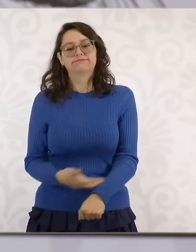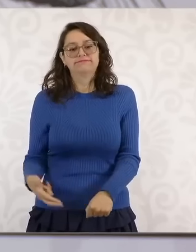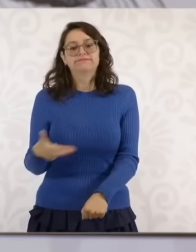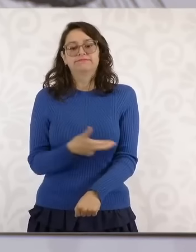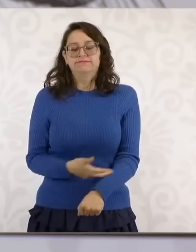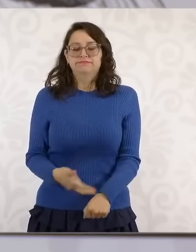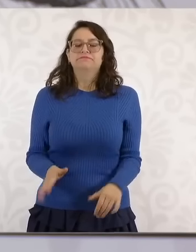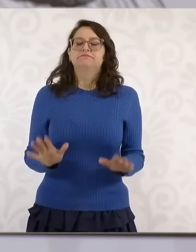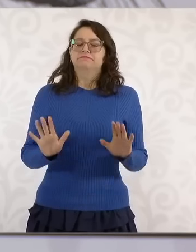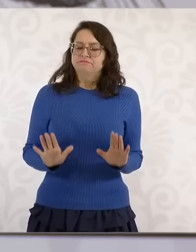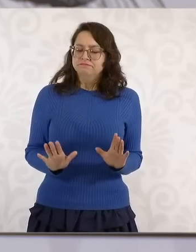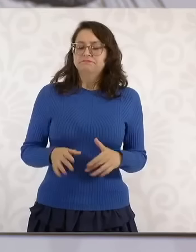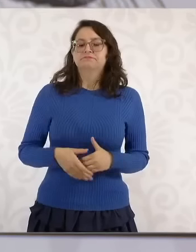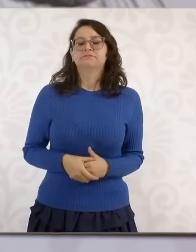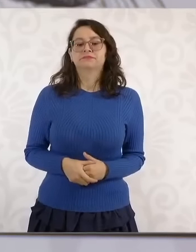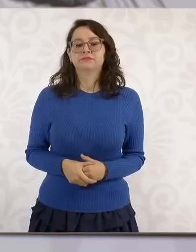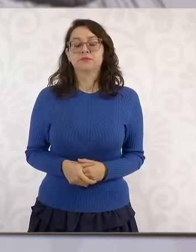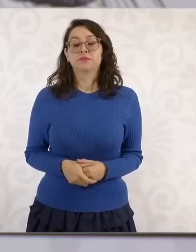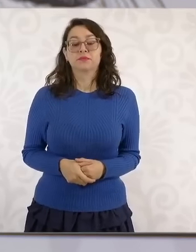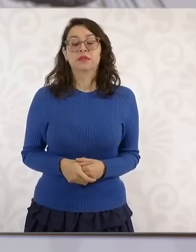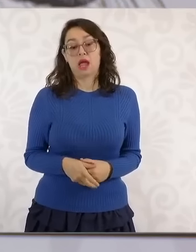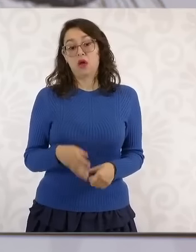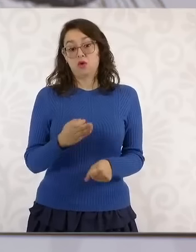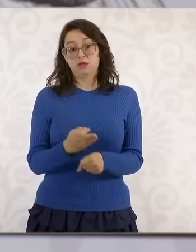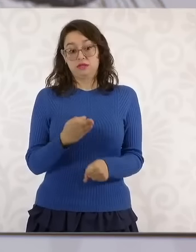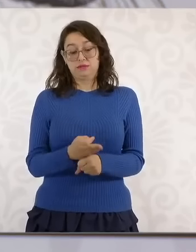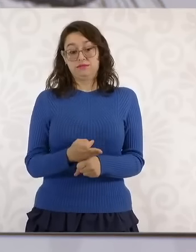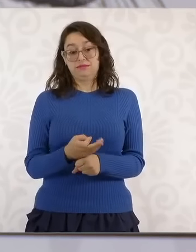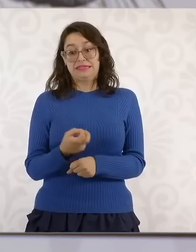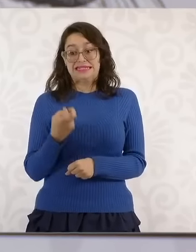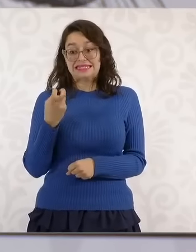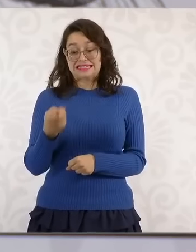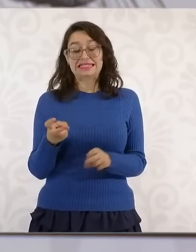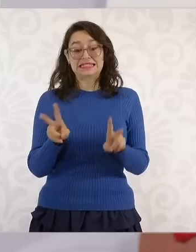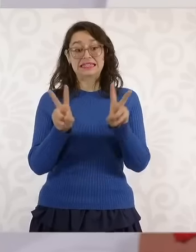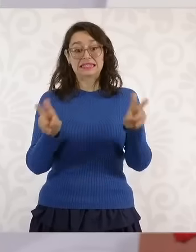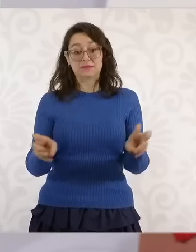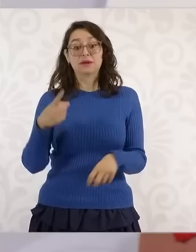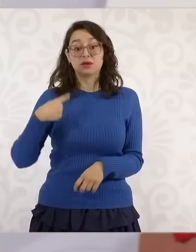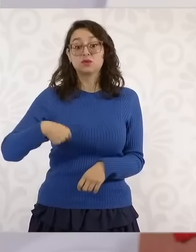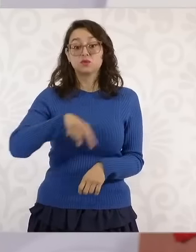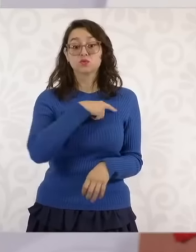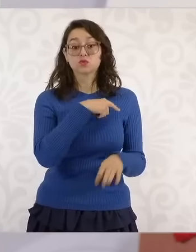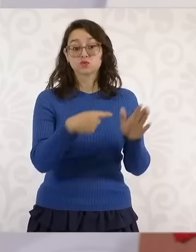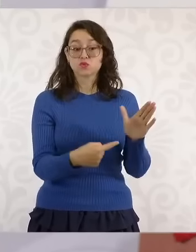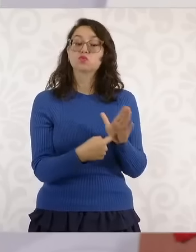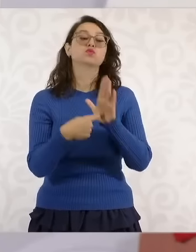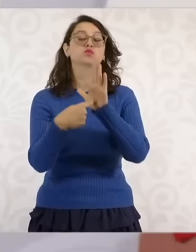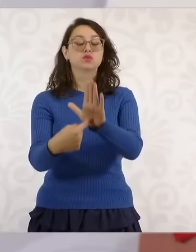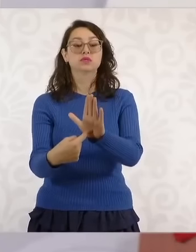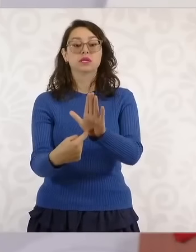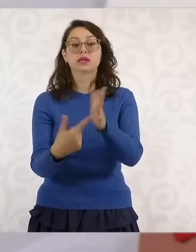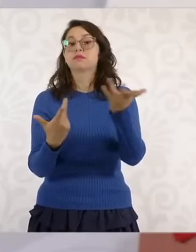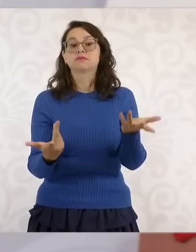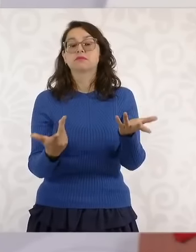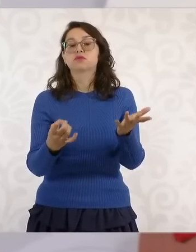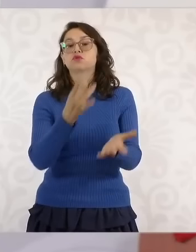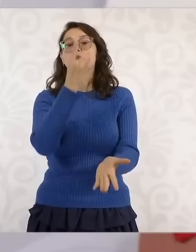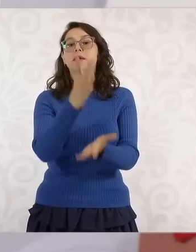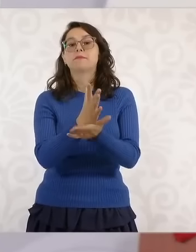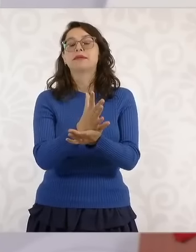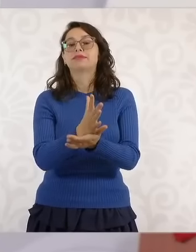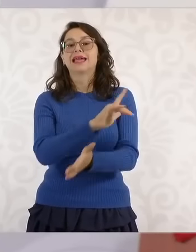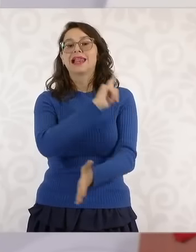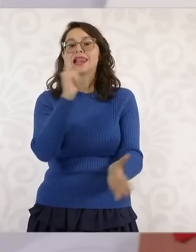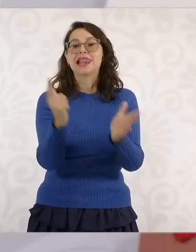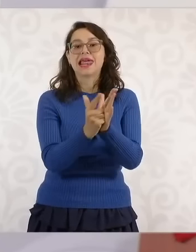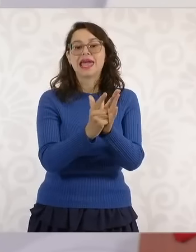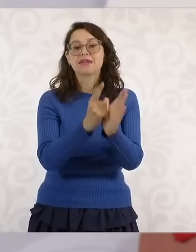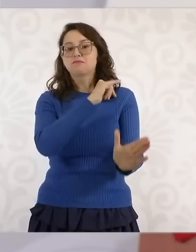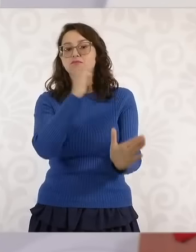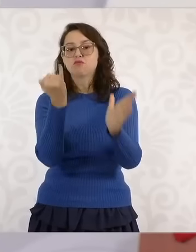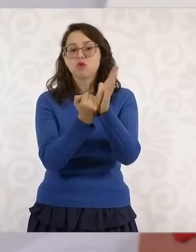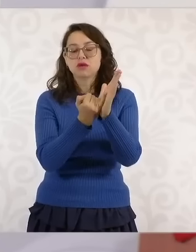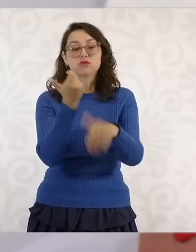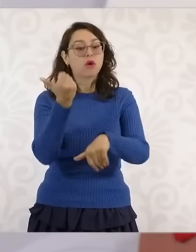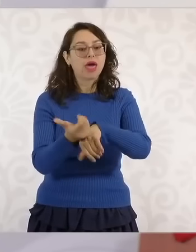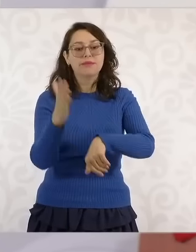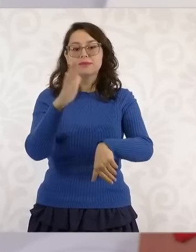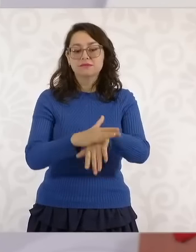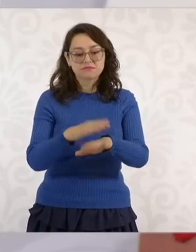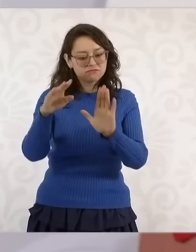este tema nosotros eh es importante que se sepa que es un tema legal, jurídico, administrativo.